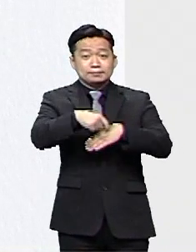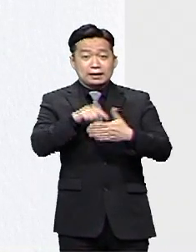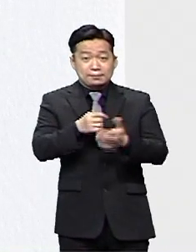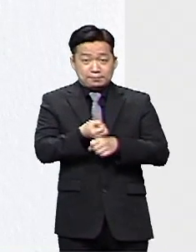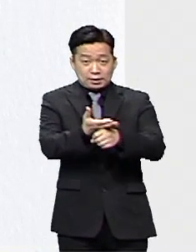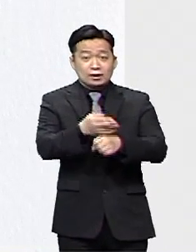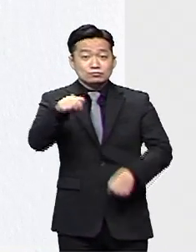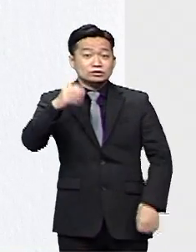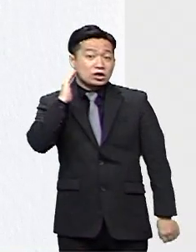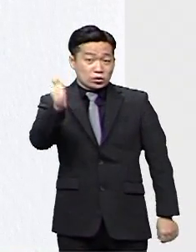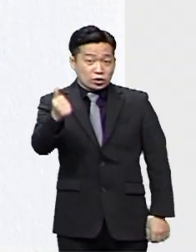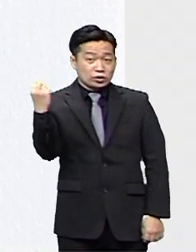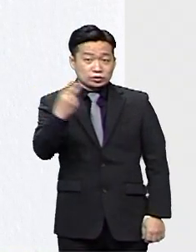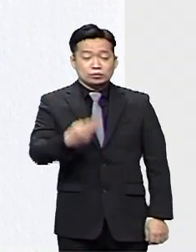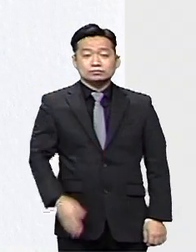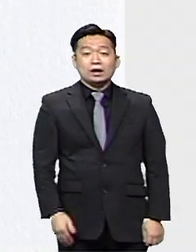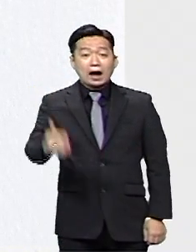우리 국민을 향한 메시지도 담았습니다.